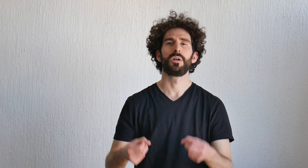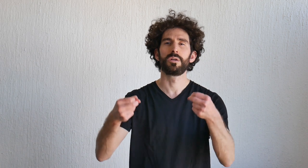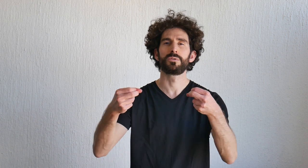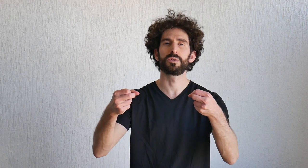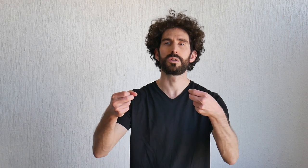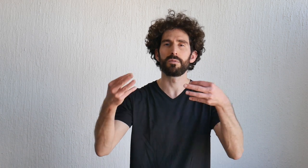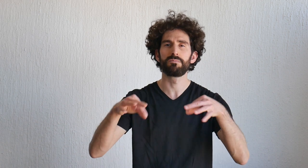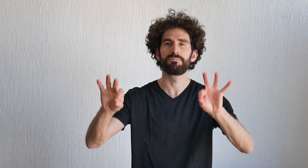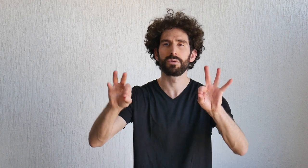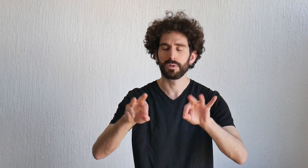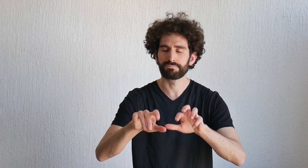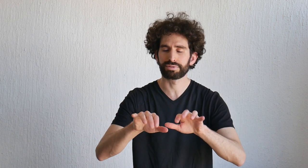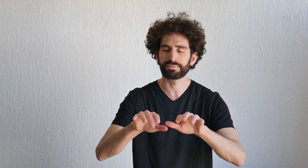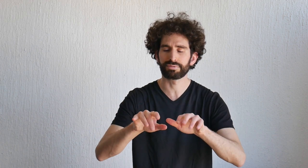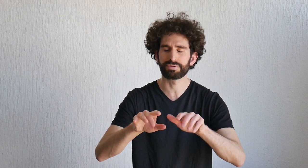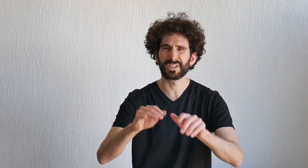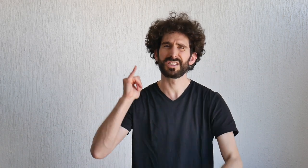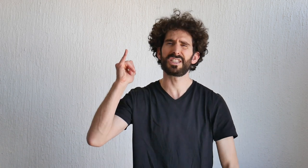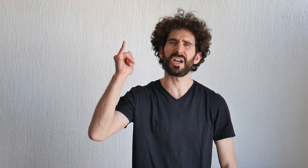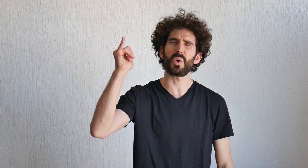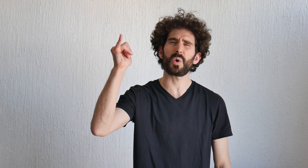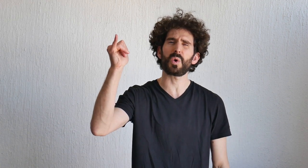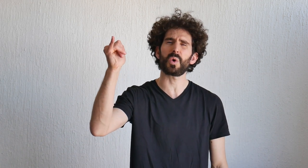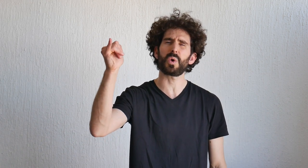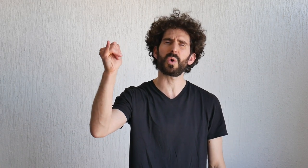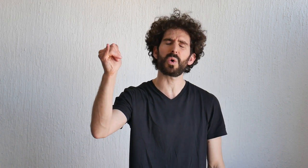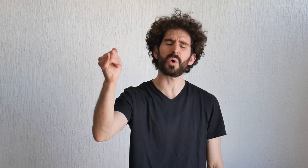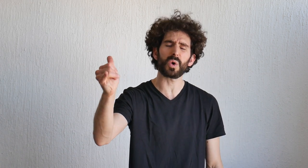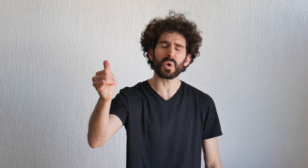qu'installer le sous-titrage, c'est loooooong.